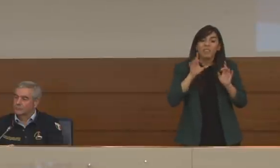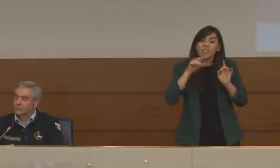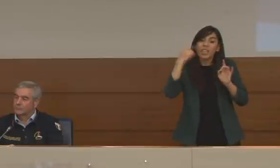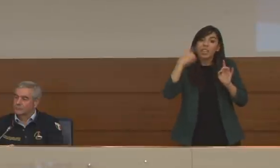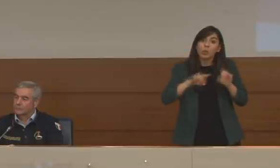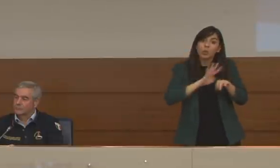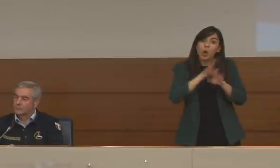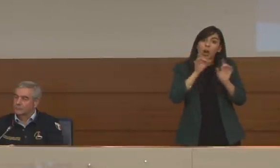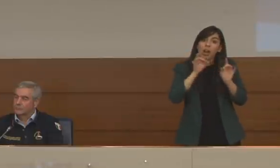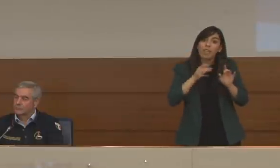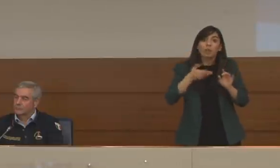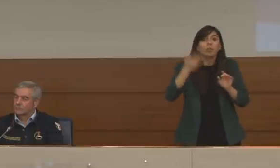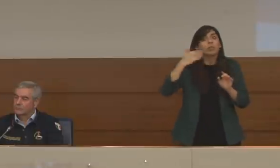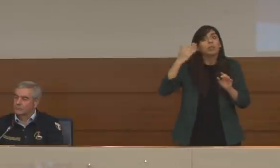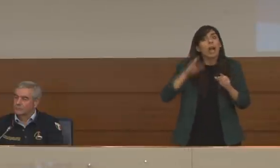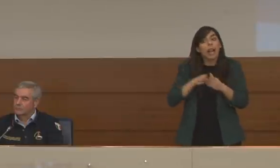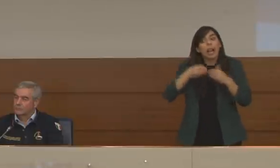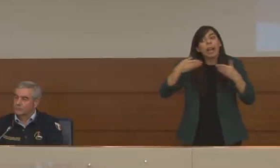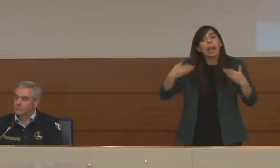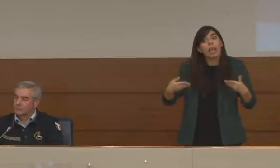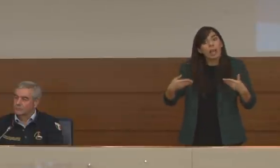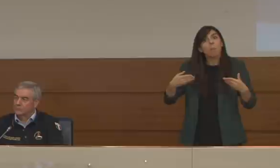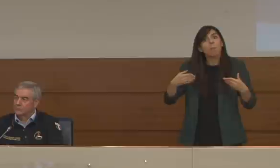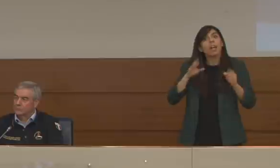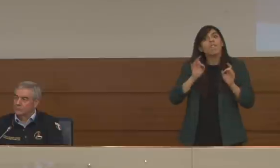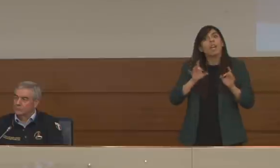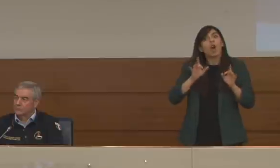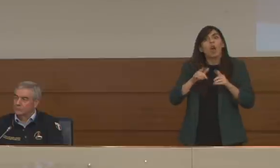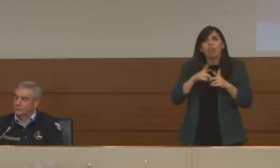Quindi le informazioni stanno per essere raccolte.